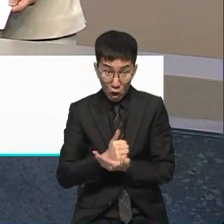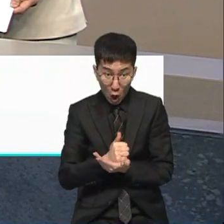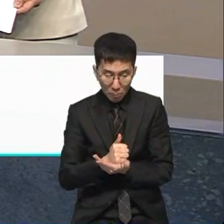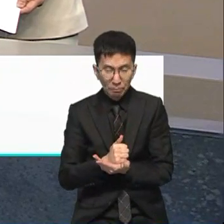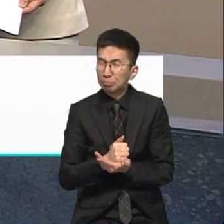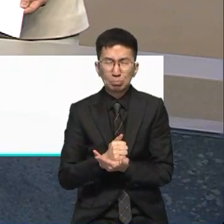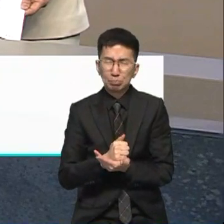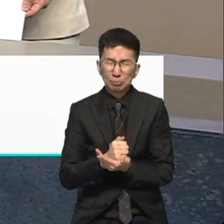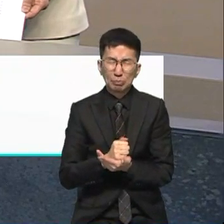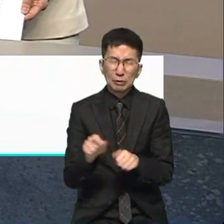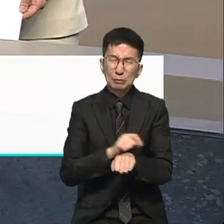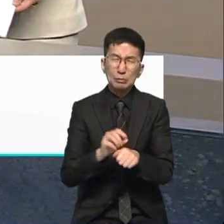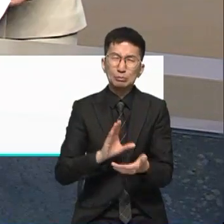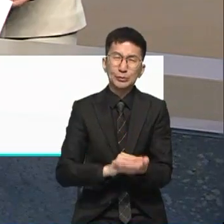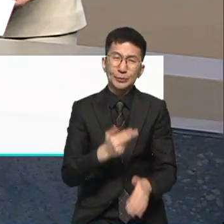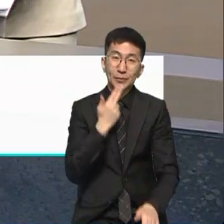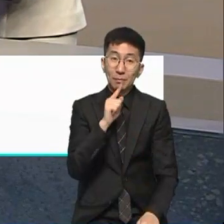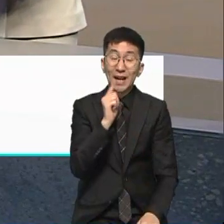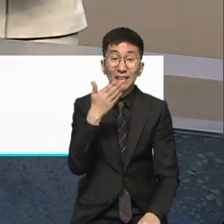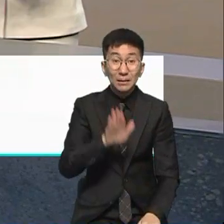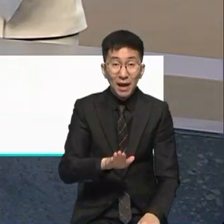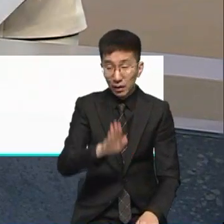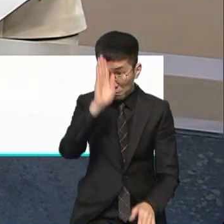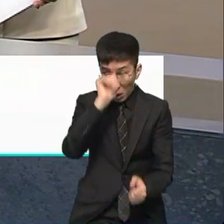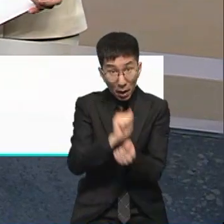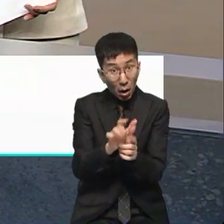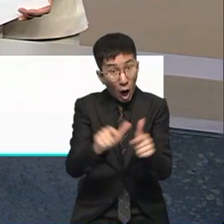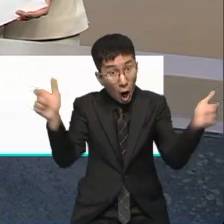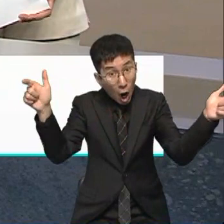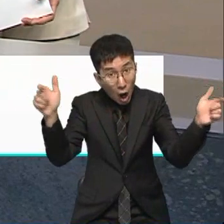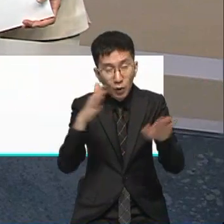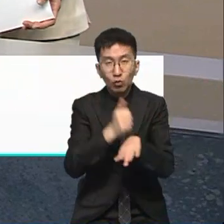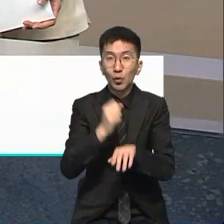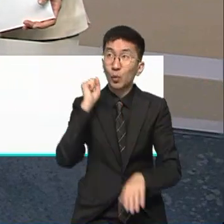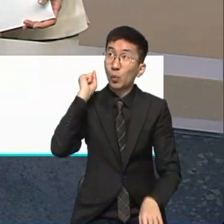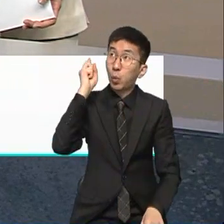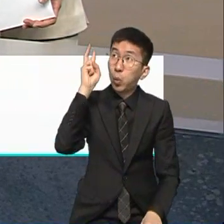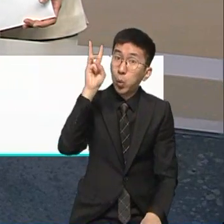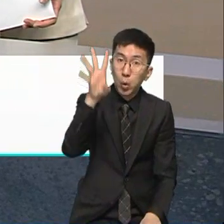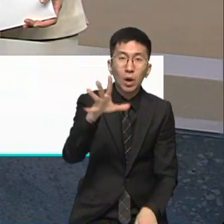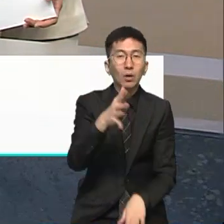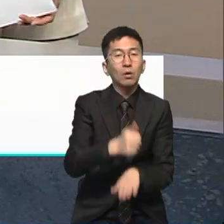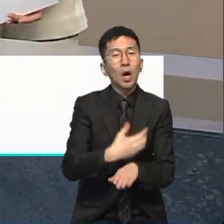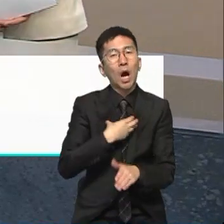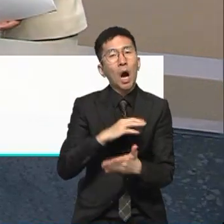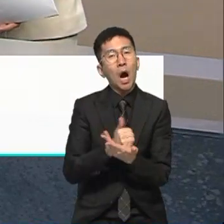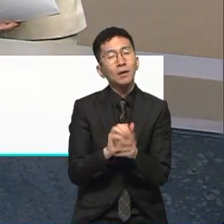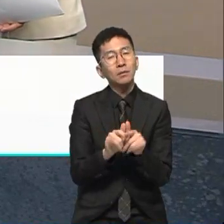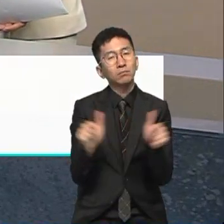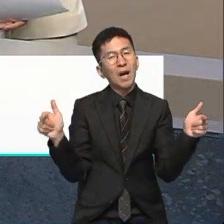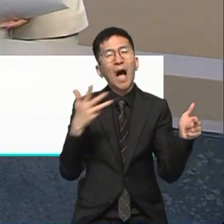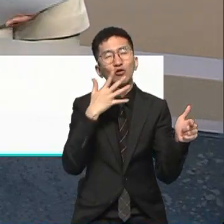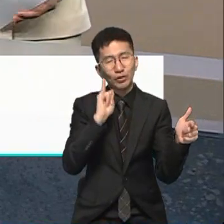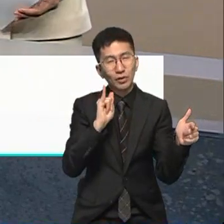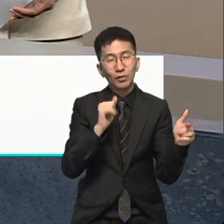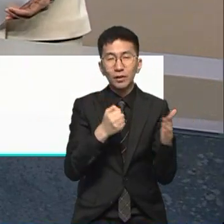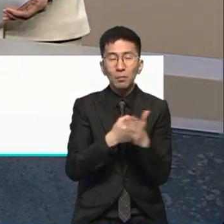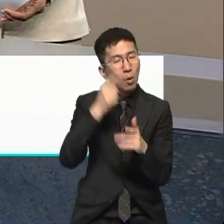다만 확진자가 계속 늘어나면 몇 주 뒤에는 중증 환자도 늘 수 있어서 마음을 놓을 수는 없습니다.